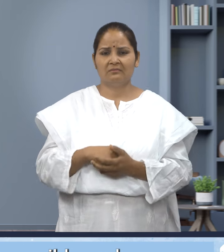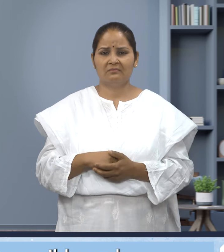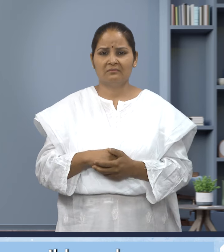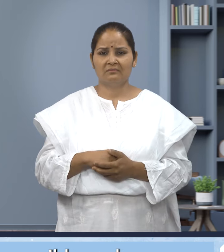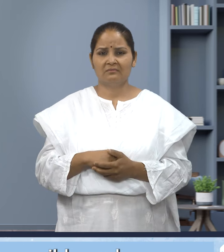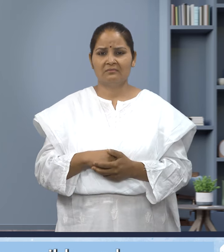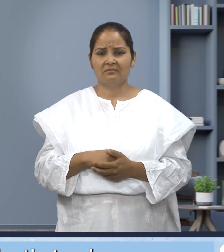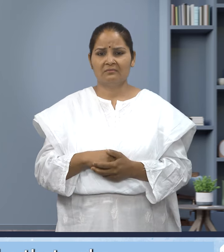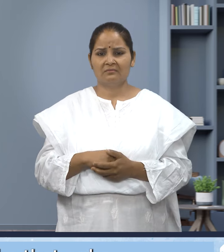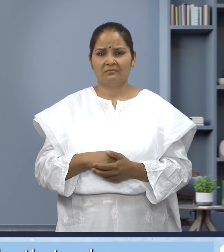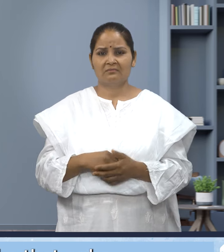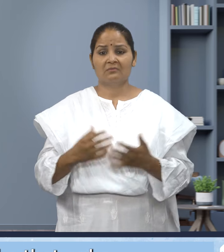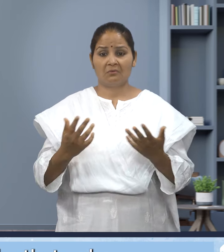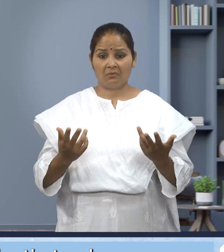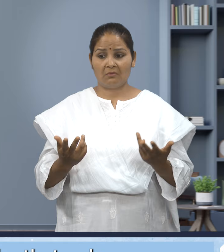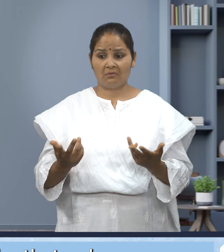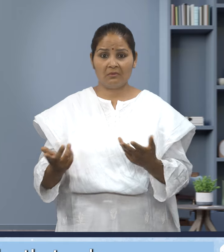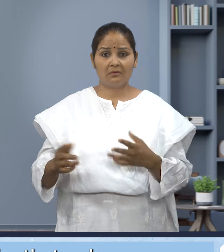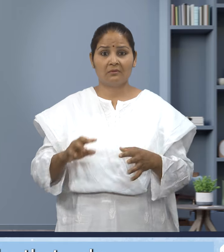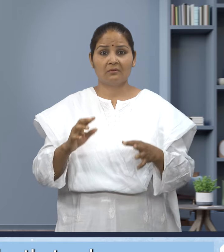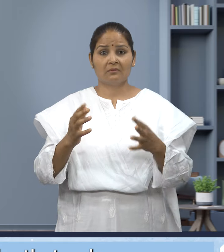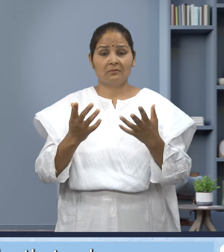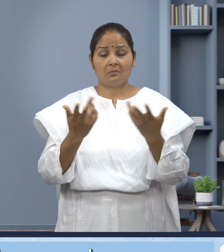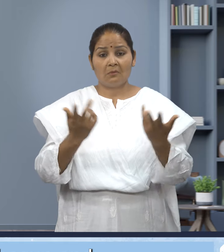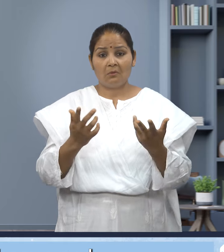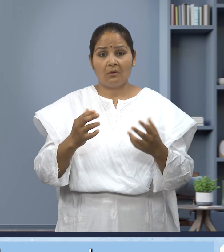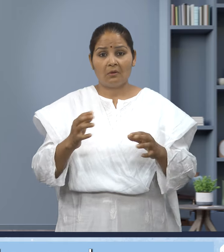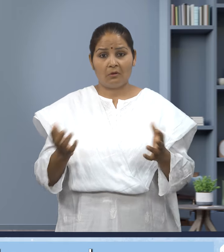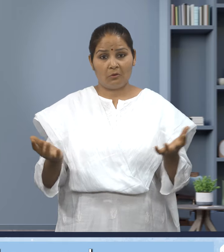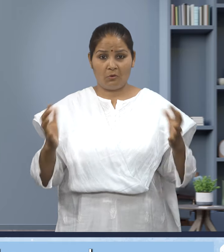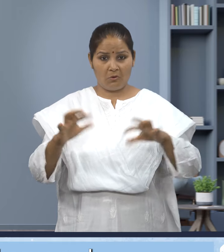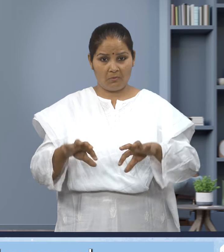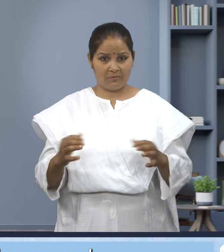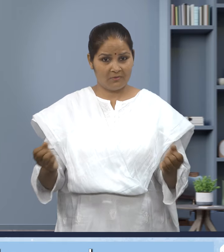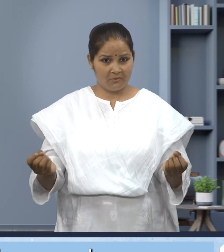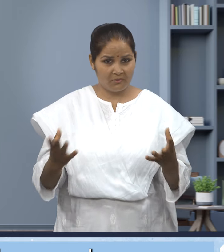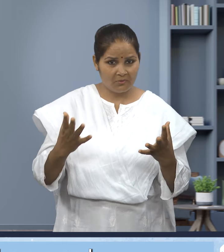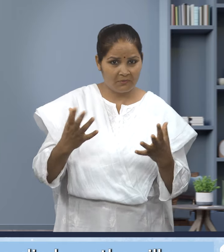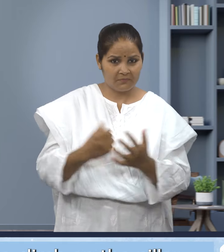మరి అలాగే అవుతుంది కూడ. పోటీ మొదలైంది.